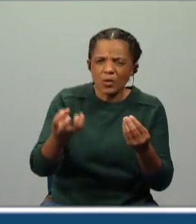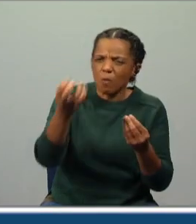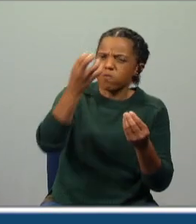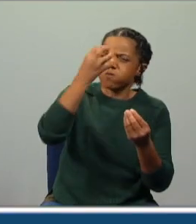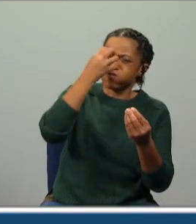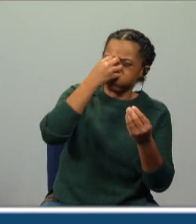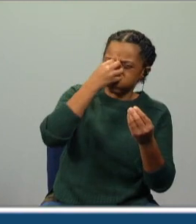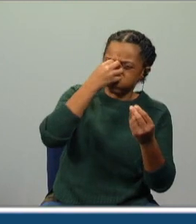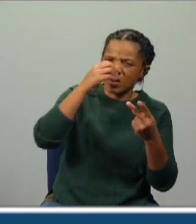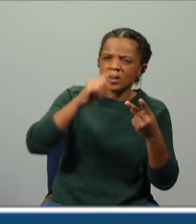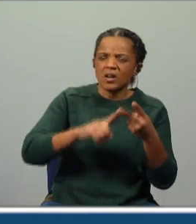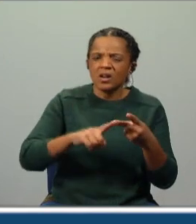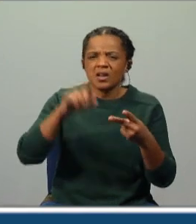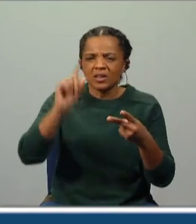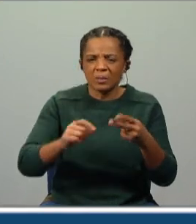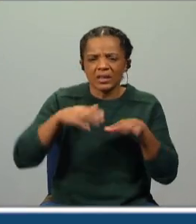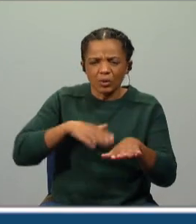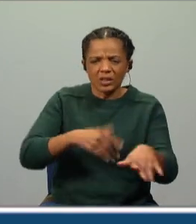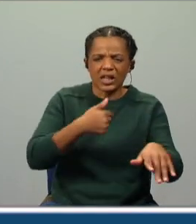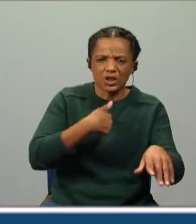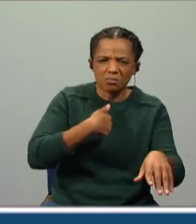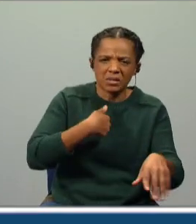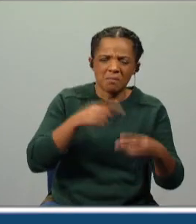O coelhinho branco e fofinho está a correr atrás de mim Pai Natal,